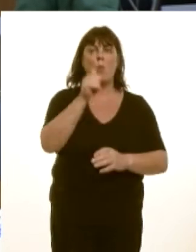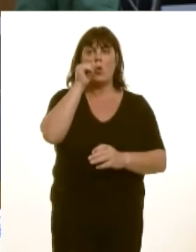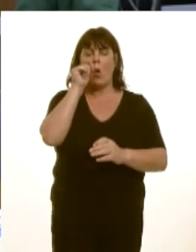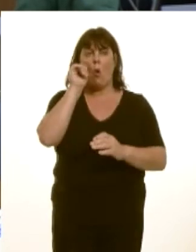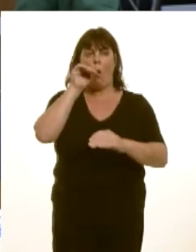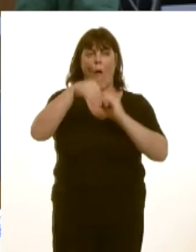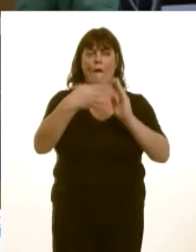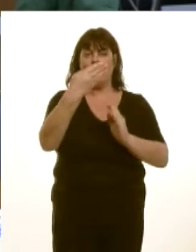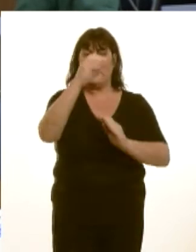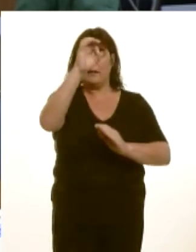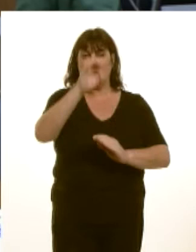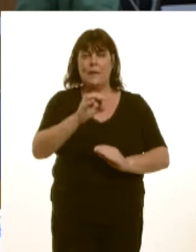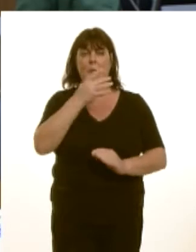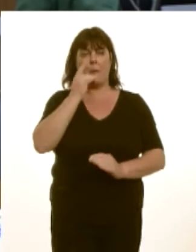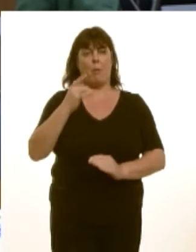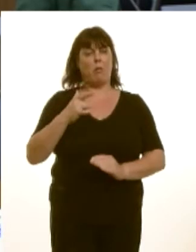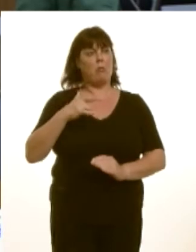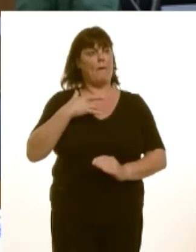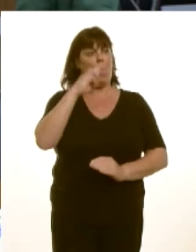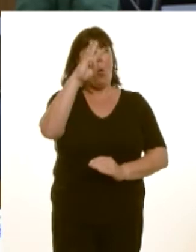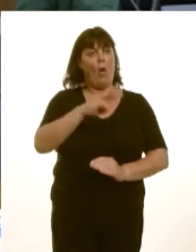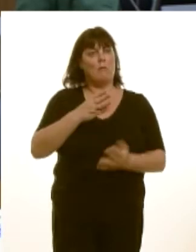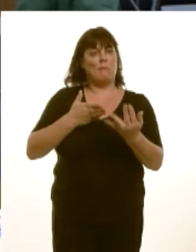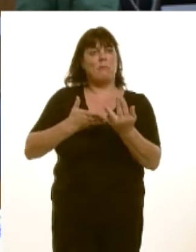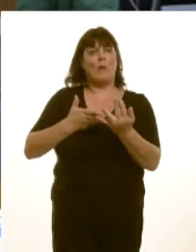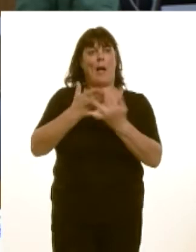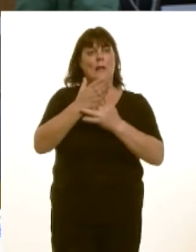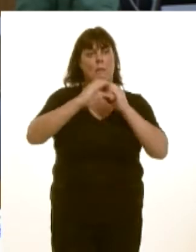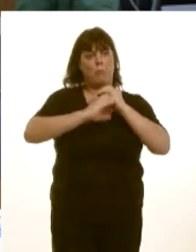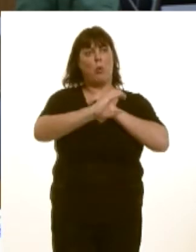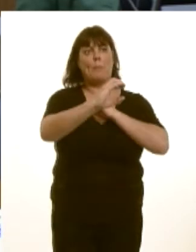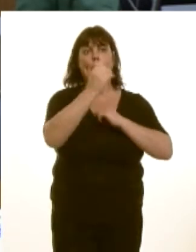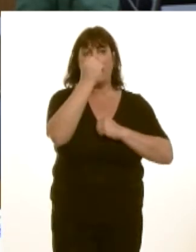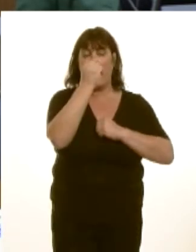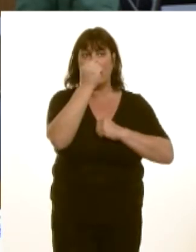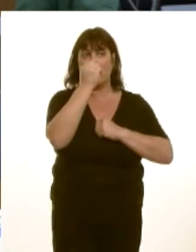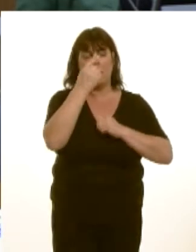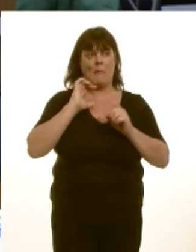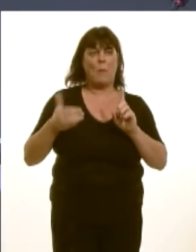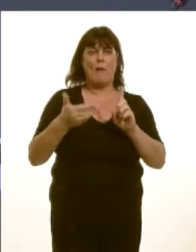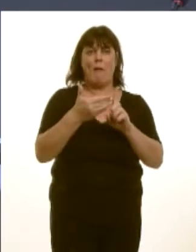Llyr Gruffydd: 8. A wnaiff y Prif Weinidog ddatganiad ar ysbytai cymuned yng ngogledd Cymru?